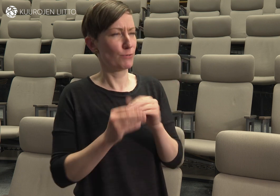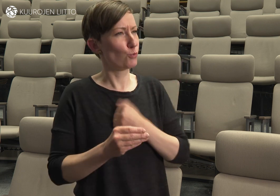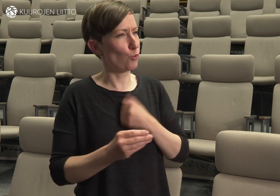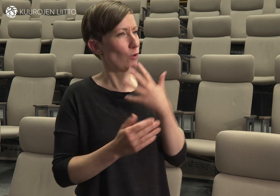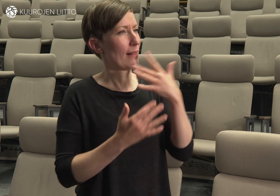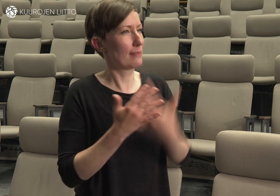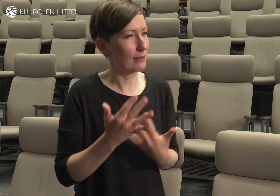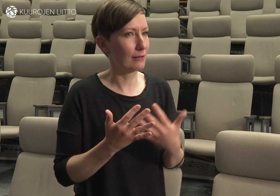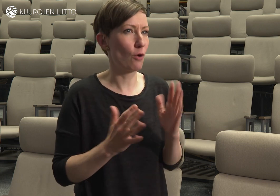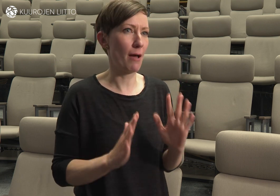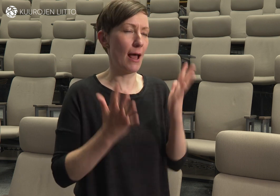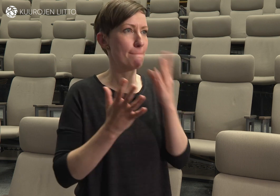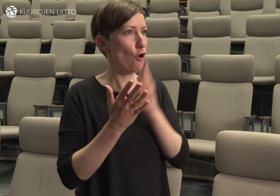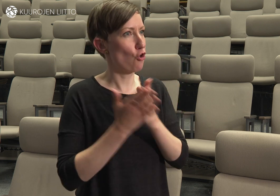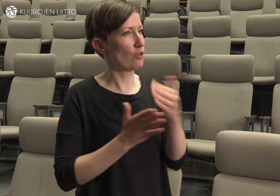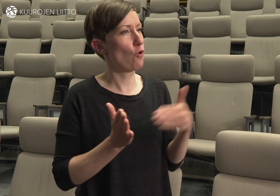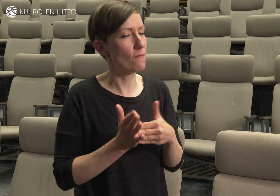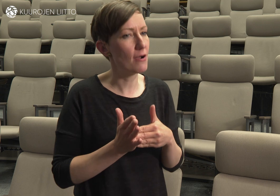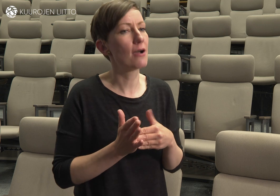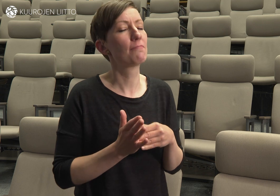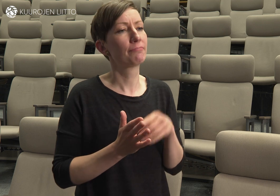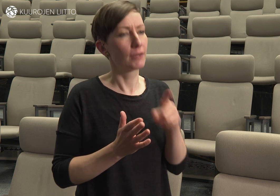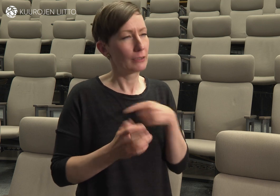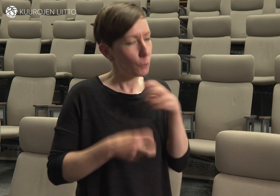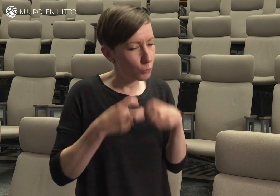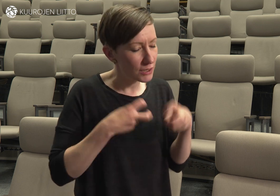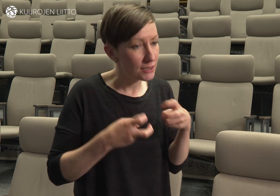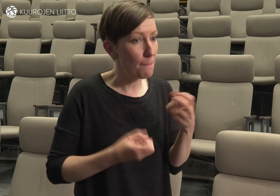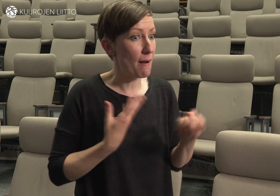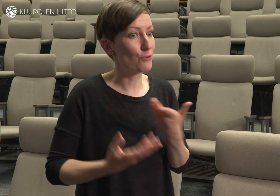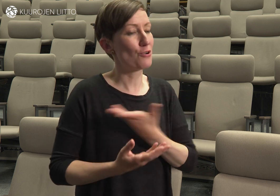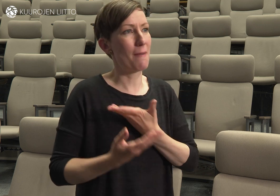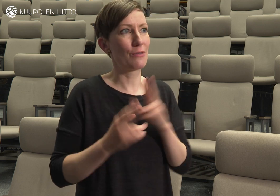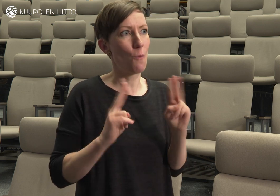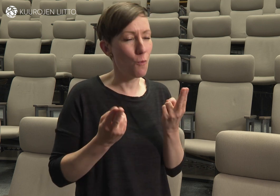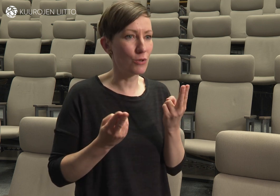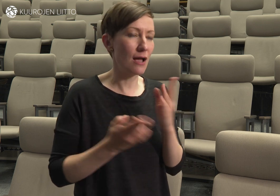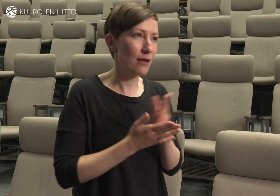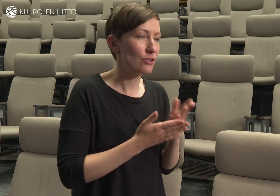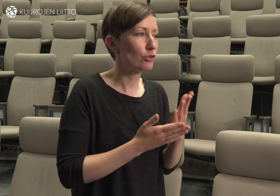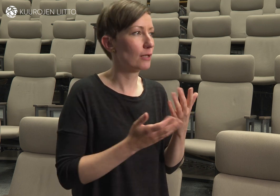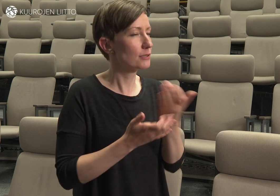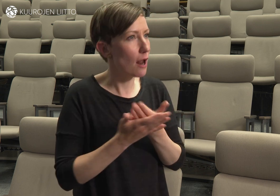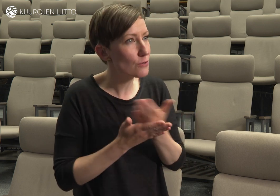Kyseessä on surullinen tarina kovasta elämänkohtalosta, - josta paljastui tutkimustyöni aikana paljon sellaisia asioita -